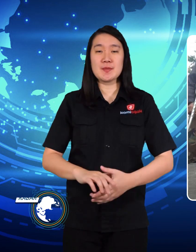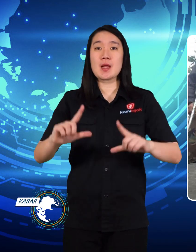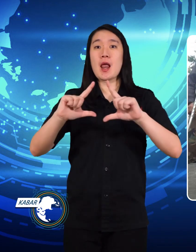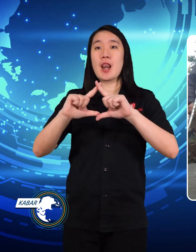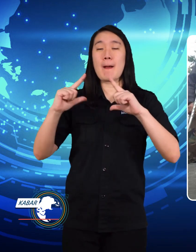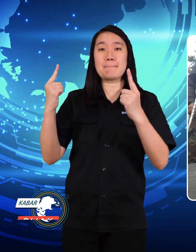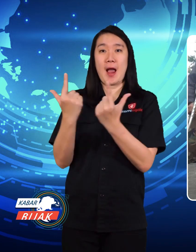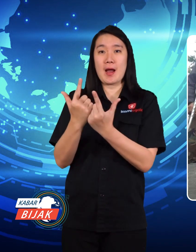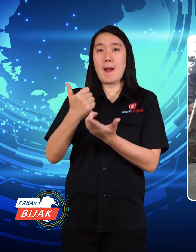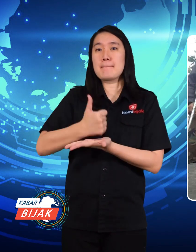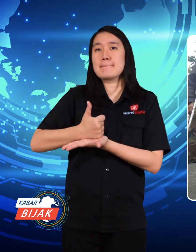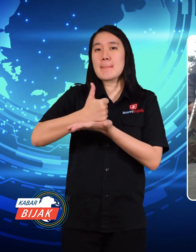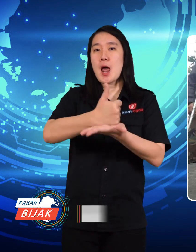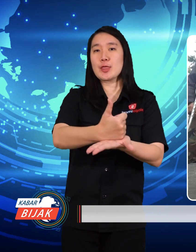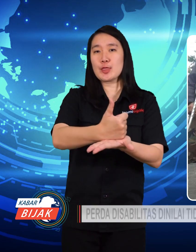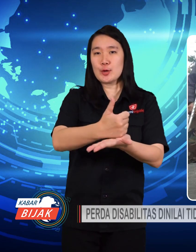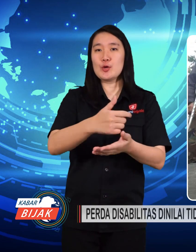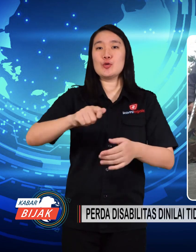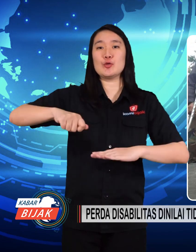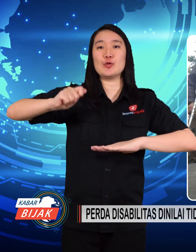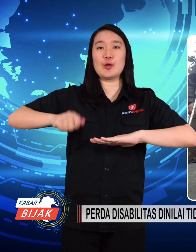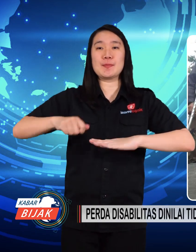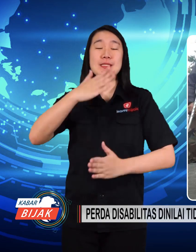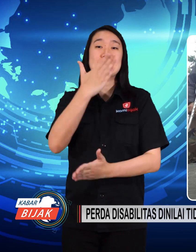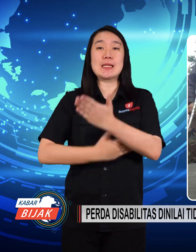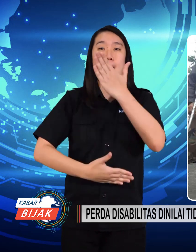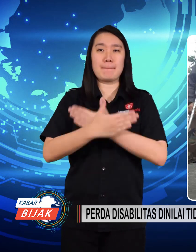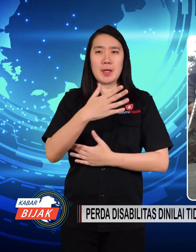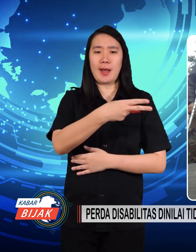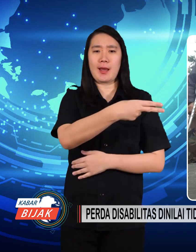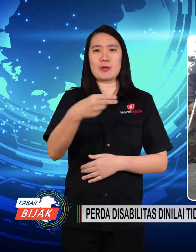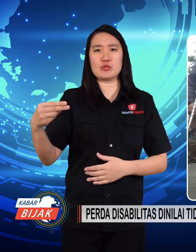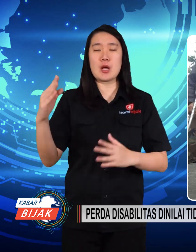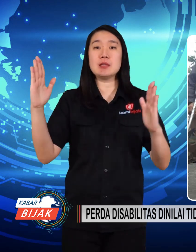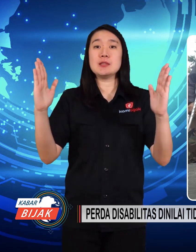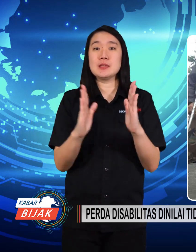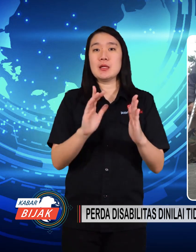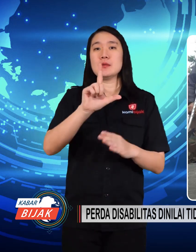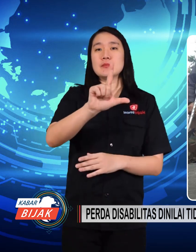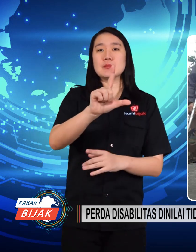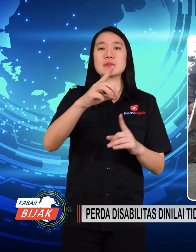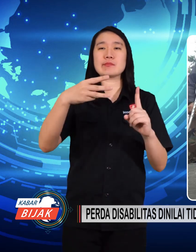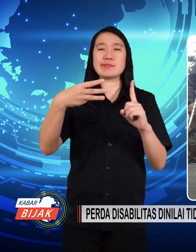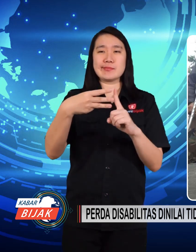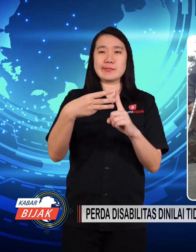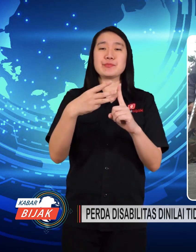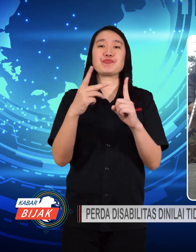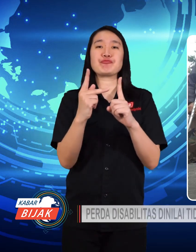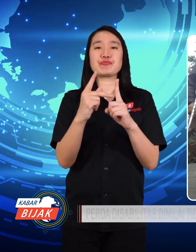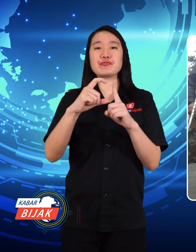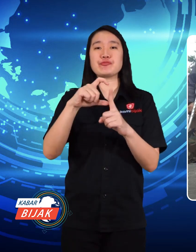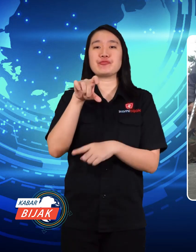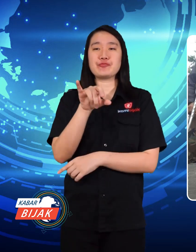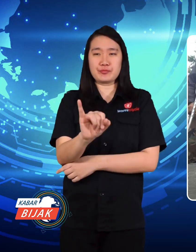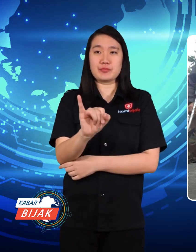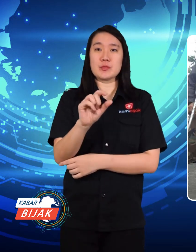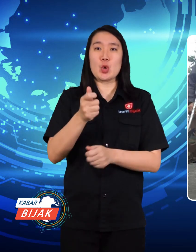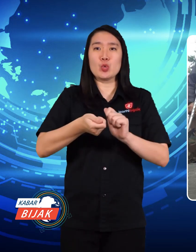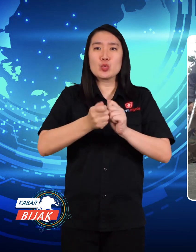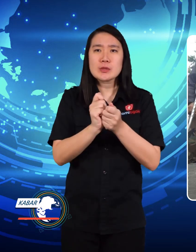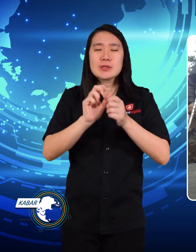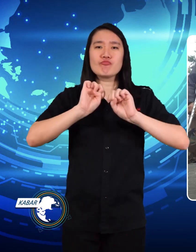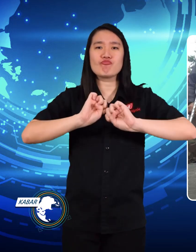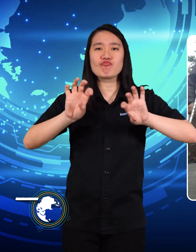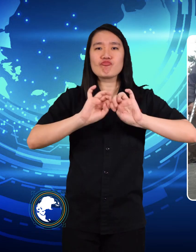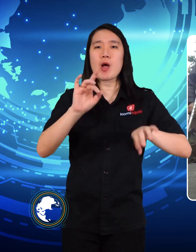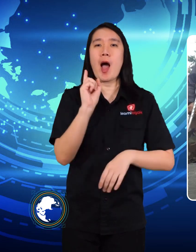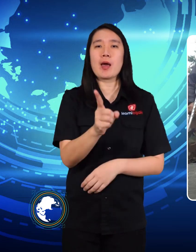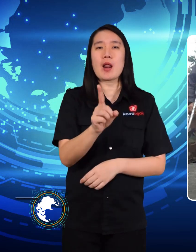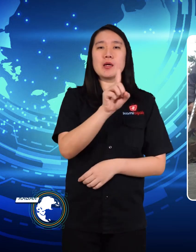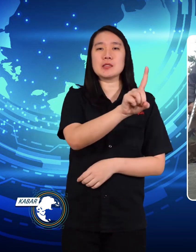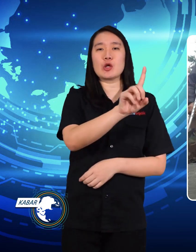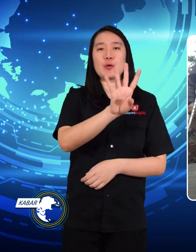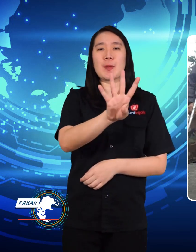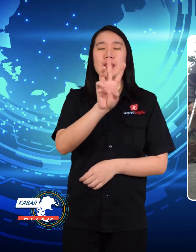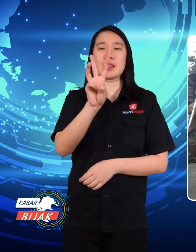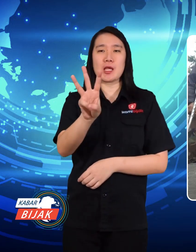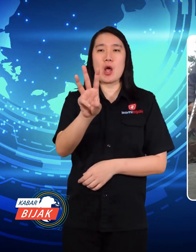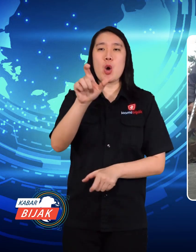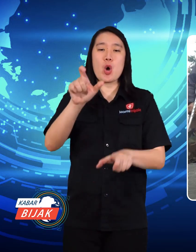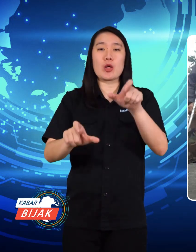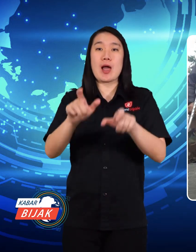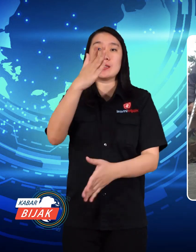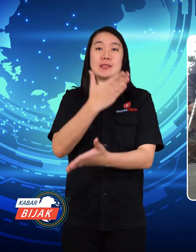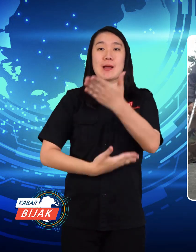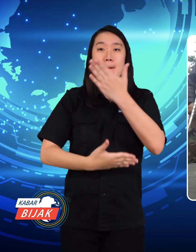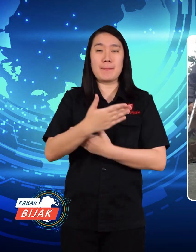Lembaga Bantuan Hukum Disabilitas Indonesia (LBHDI) menggelar uji publik yang melibatkan 143 orang Disabilitas